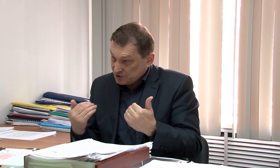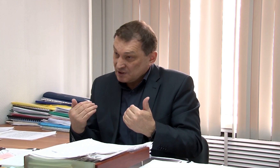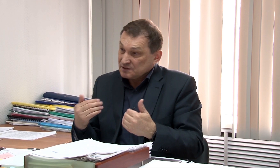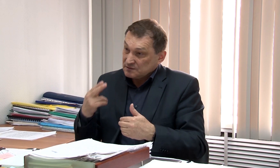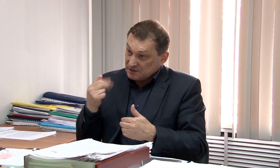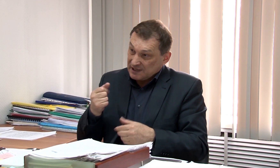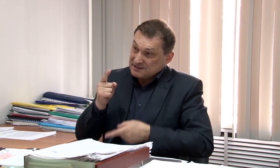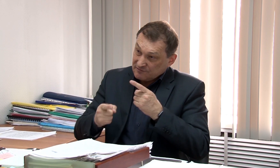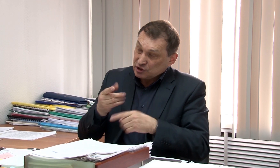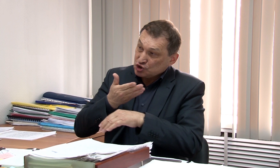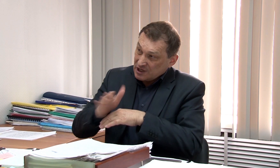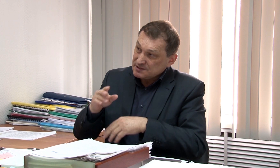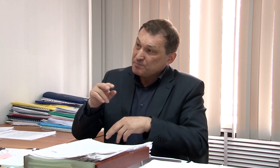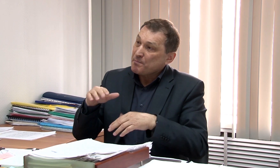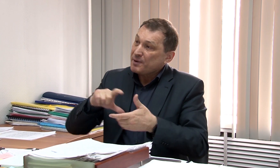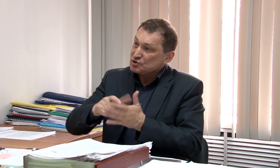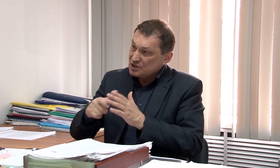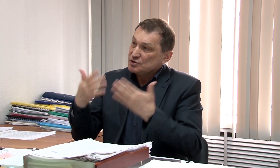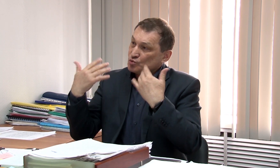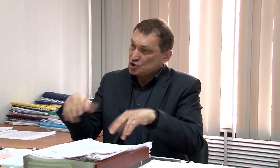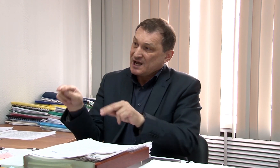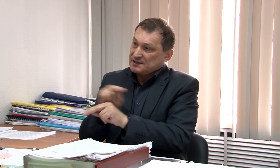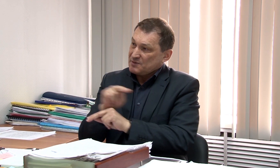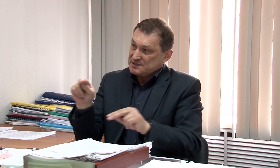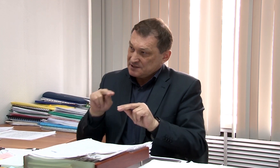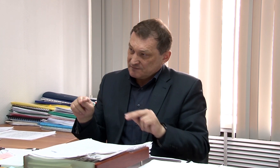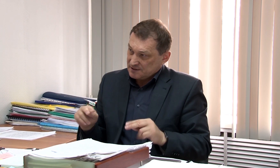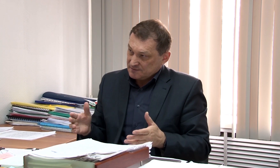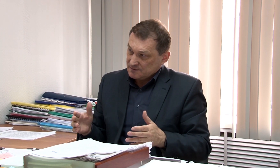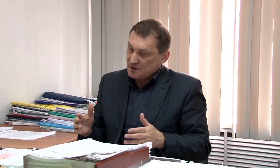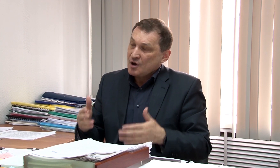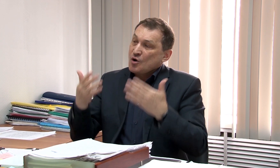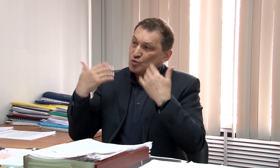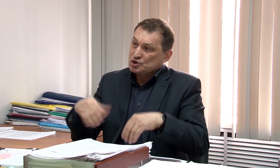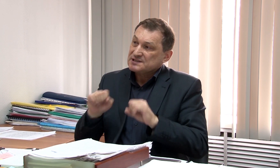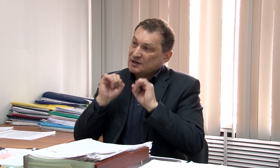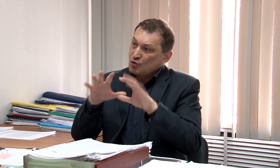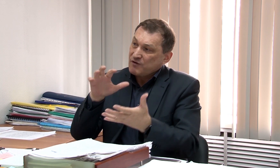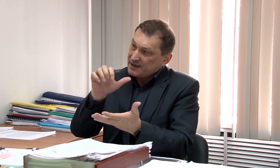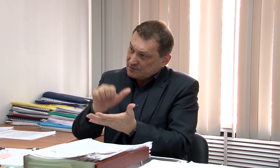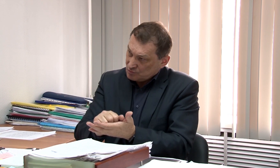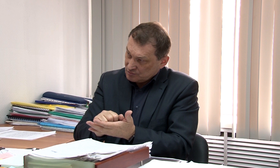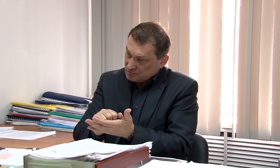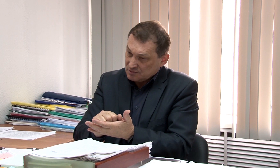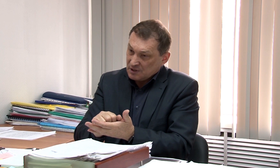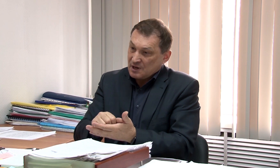На сегодня, да, действительно, часть помещений уже отремонтирована и сдана в аренду.